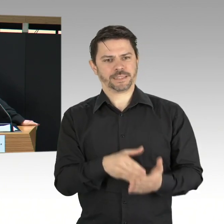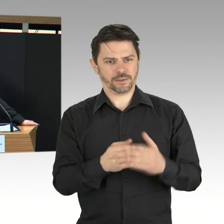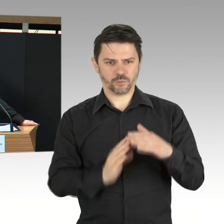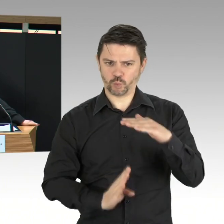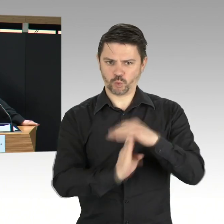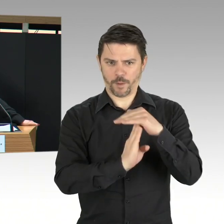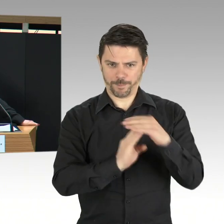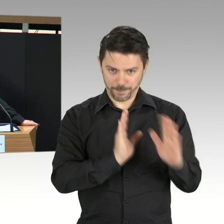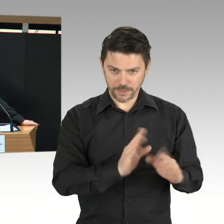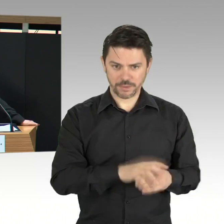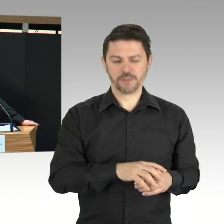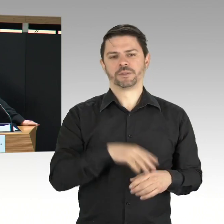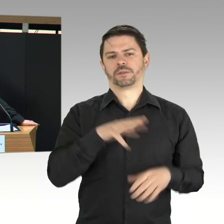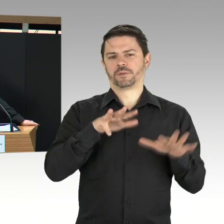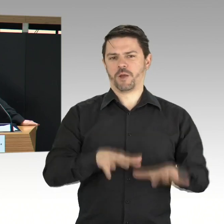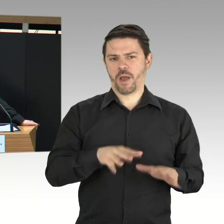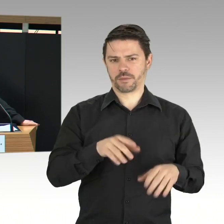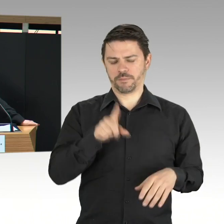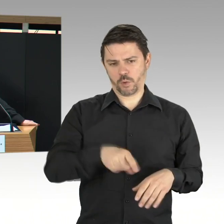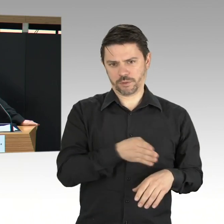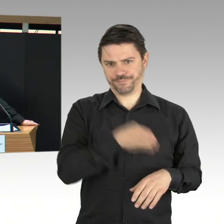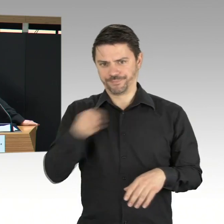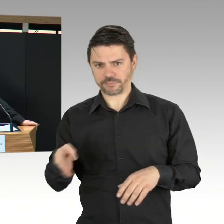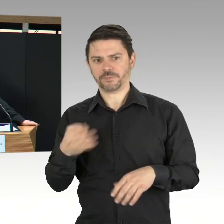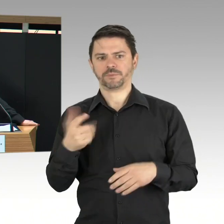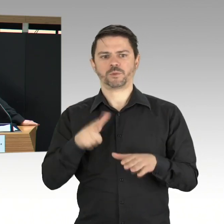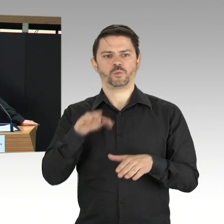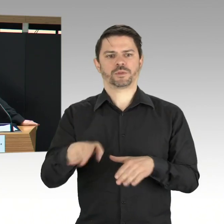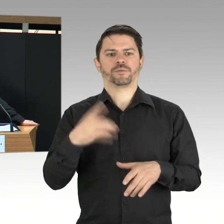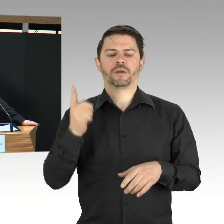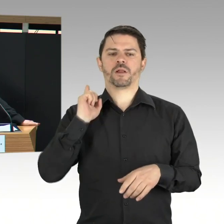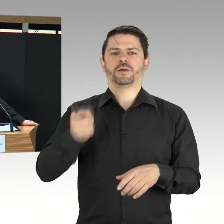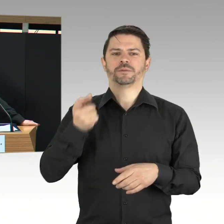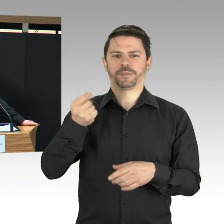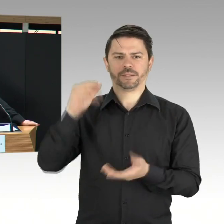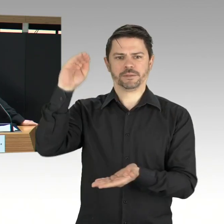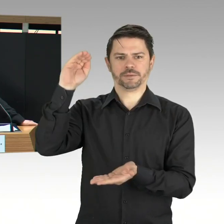und zwar für alle Mieterinnen und Mieter. Die Mieten, die sie jetzt zahlen,